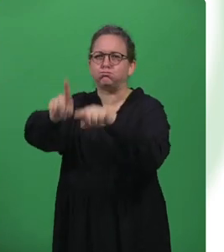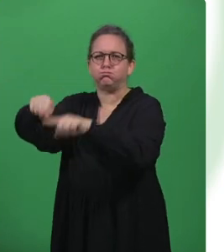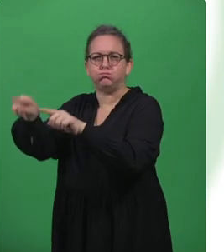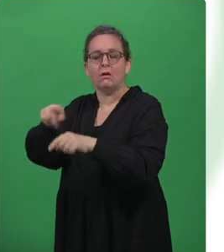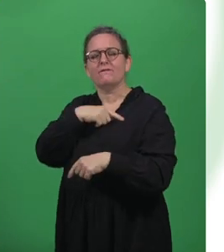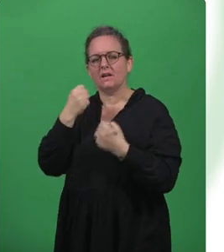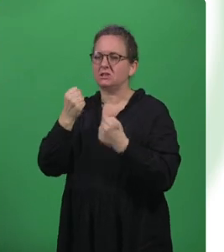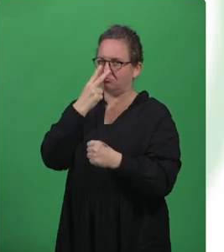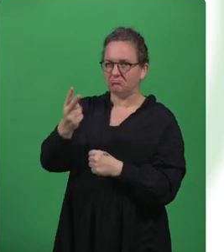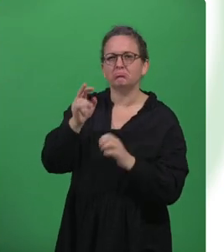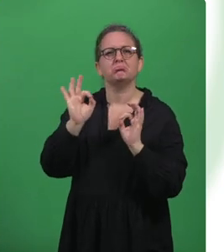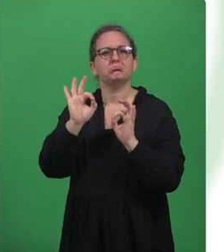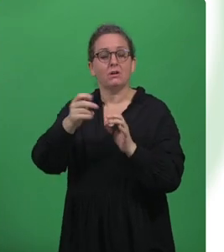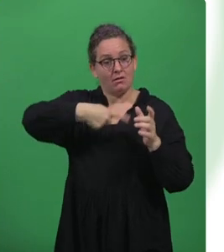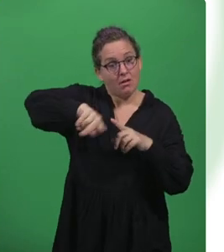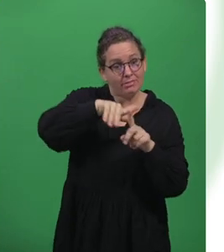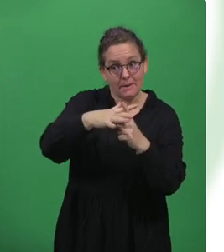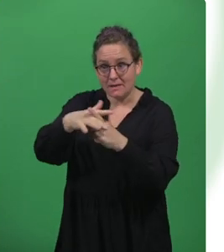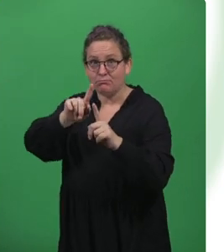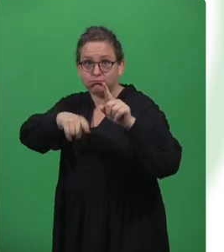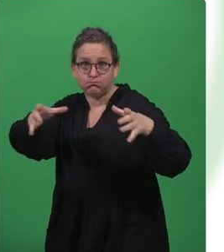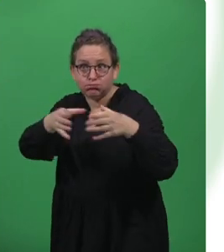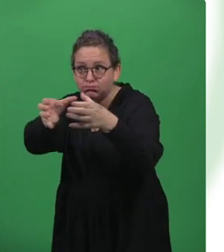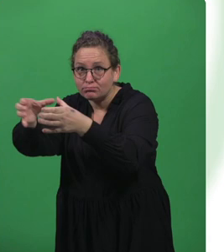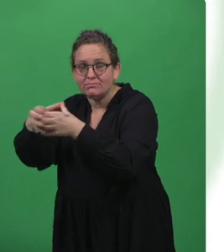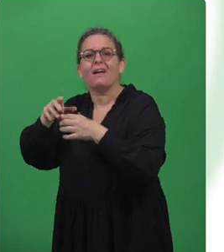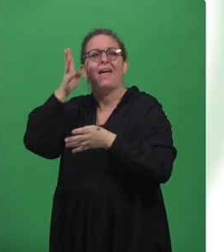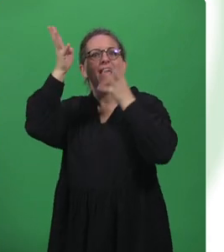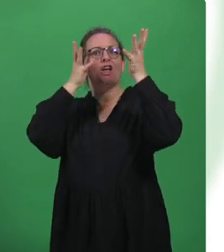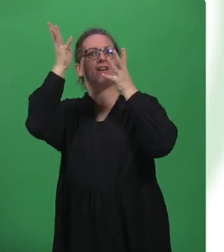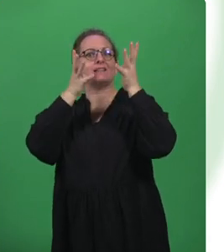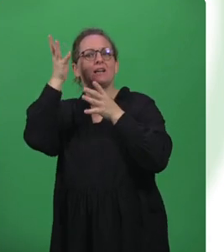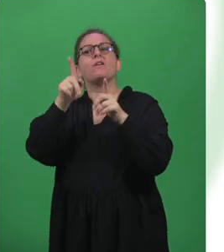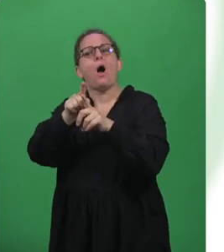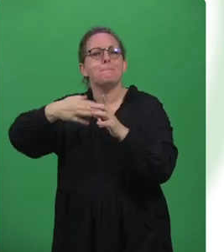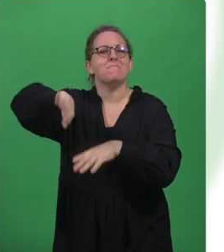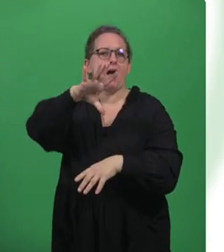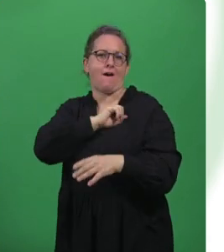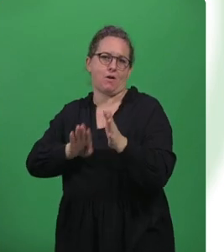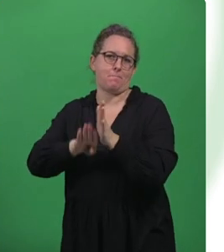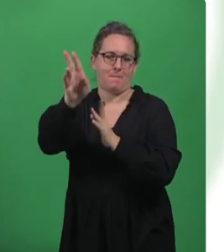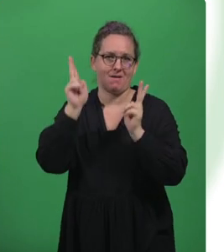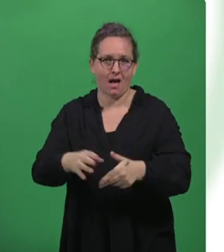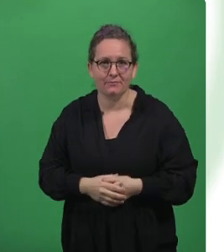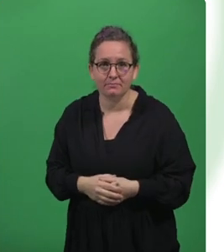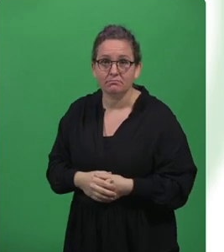Wir sind davon überzeugt, dass diverse Teams innovativer, aber auch um vieles erfolgreicher sind. Christian Bugl: Wir als innovatives